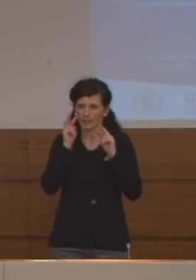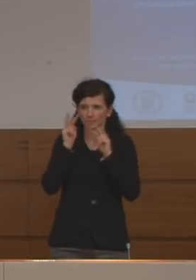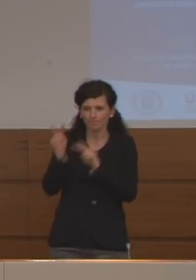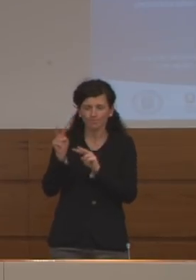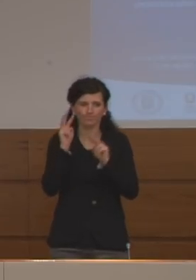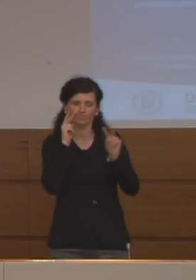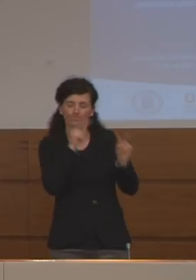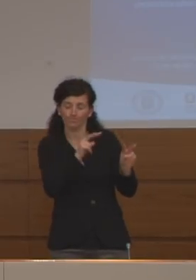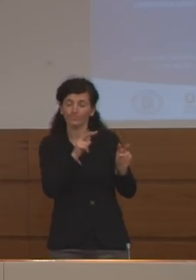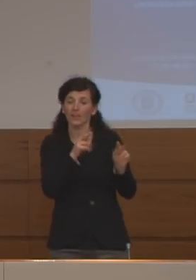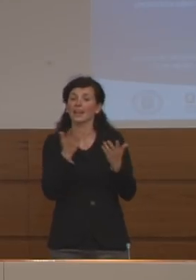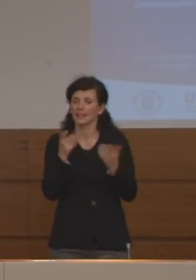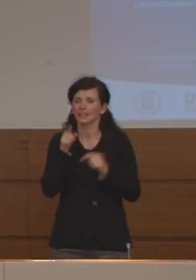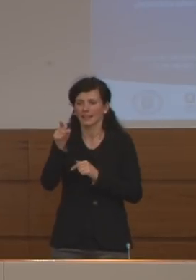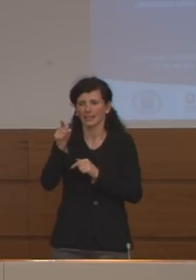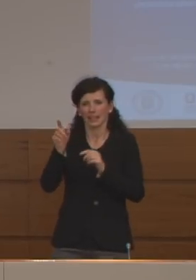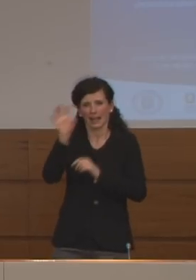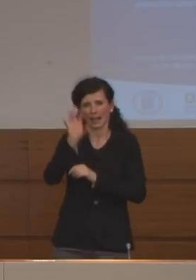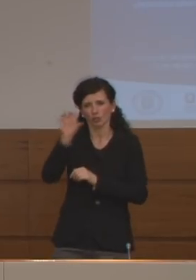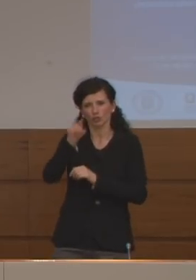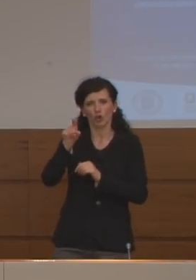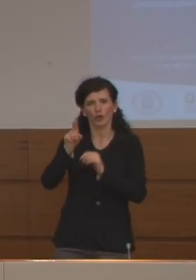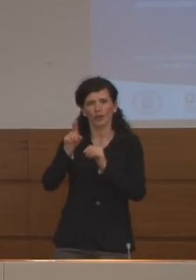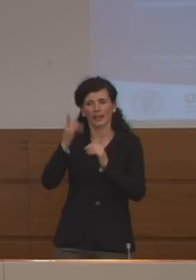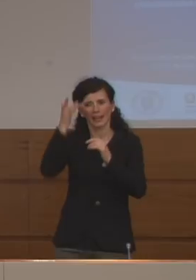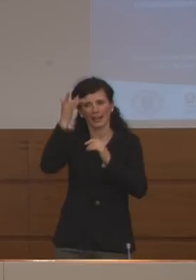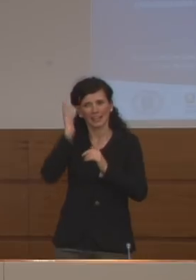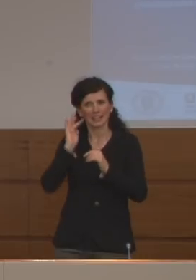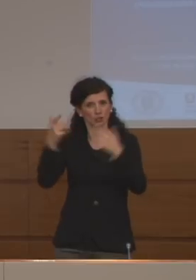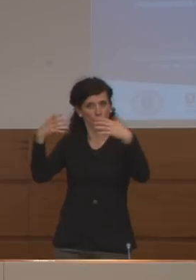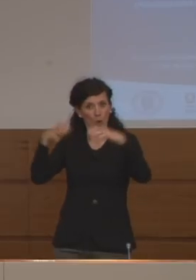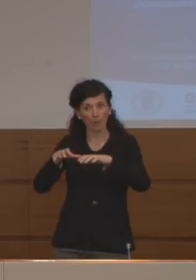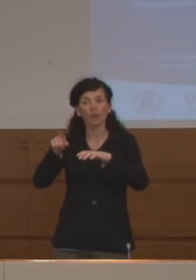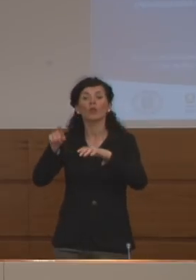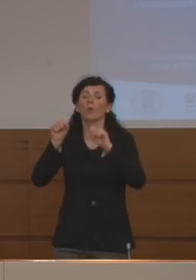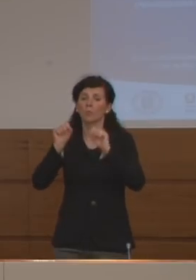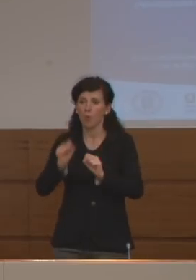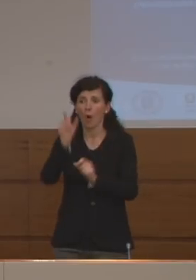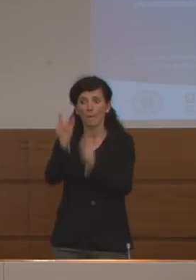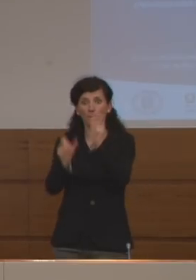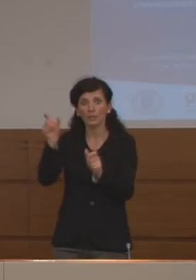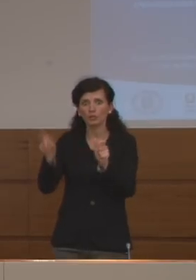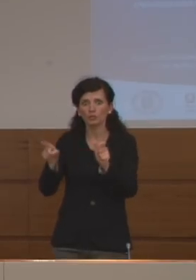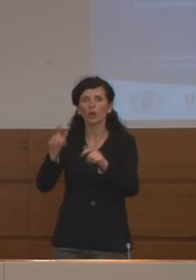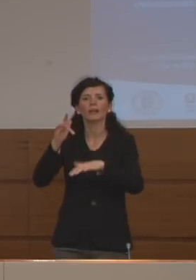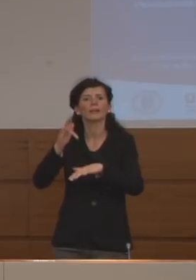soggetti che possono essere più suscettibili a un'acquisizione di